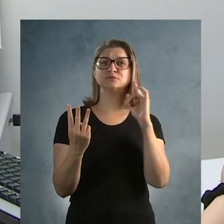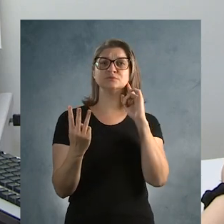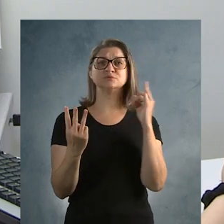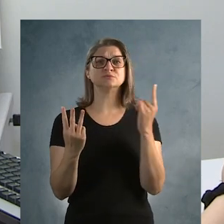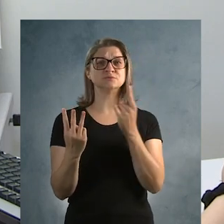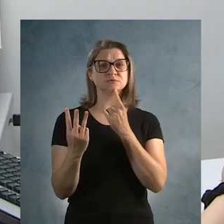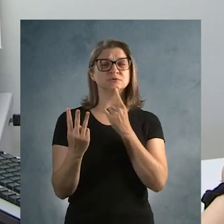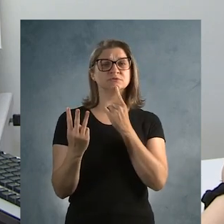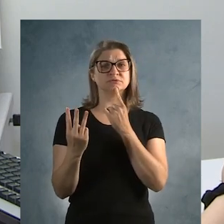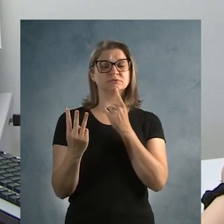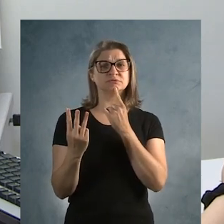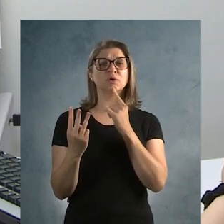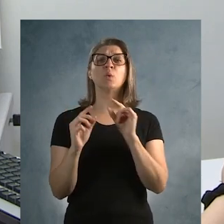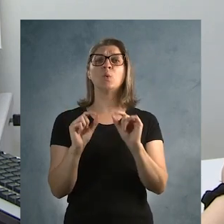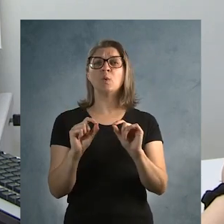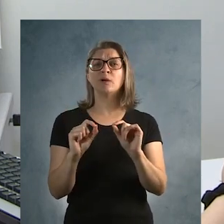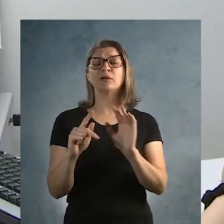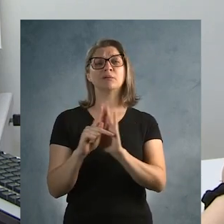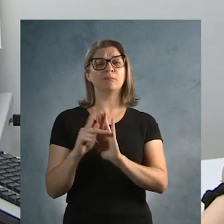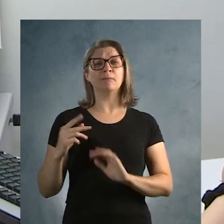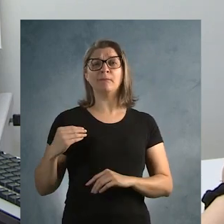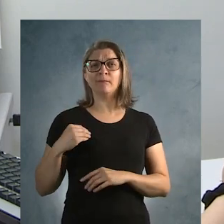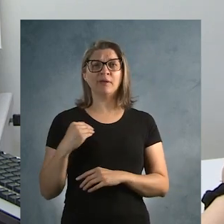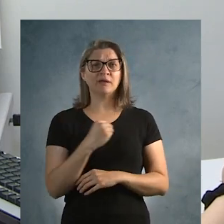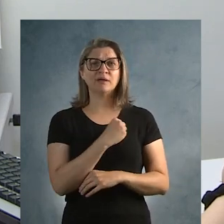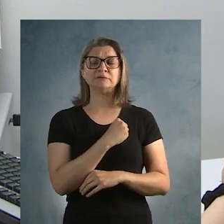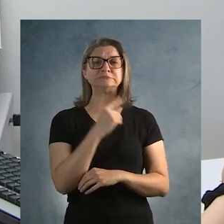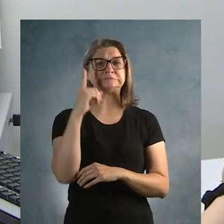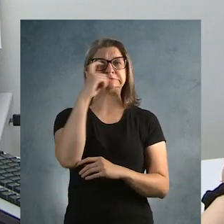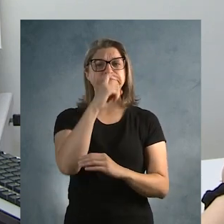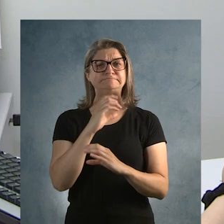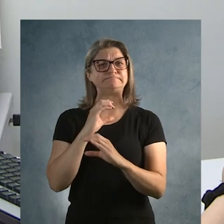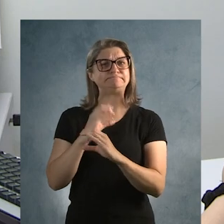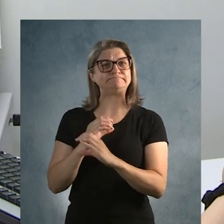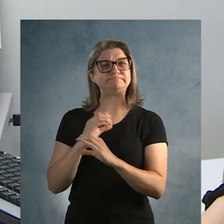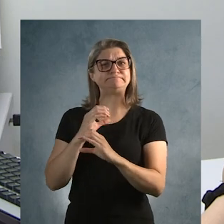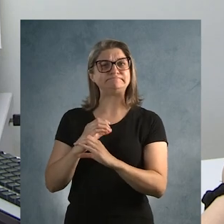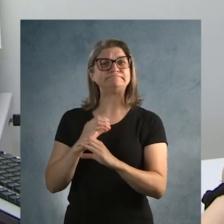os próprios médicos, a médica e o médico, estavam com dificuldades de comunicação.